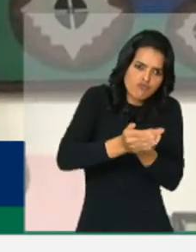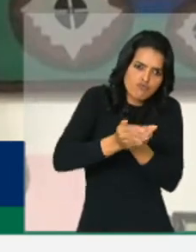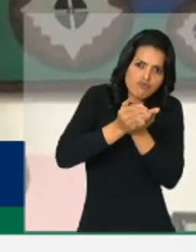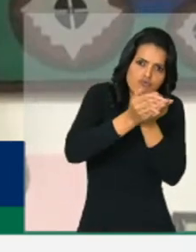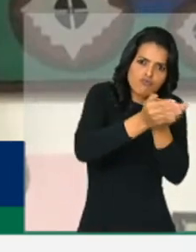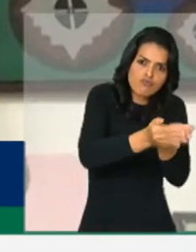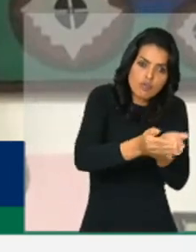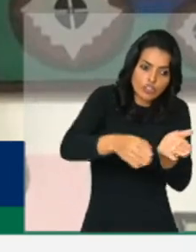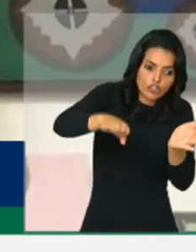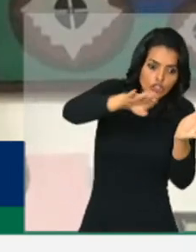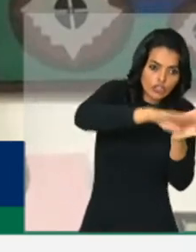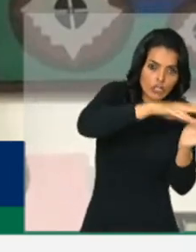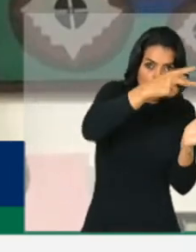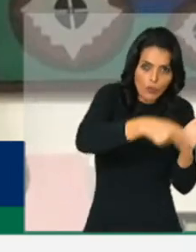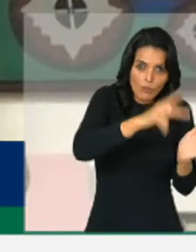ENTÃO. NÓS QUE VEMOS NESSA SITUAÇÃO DA PANDEMIA UM